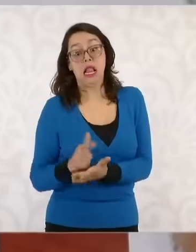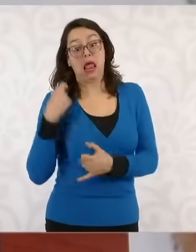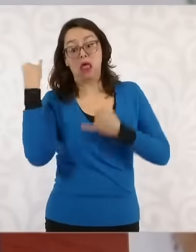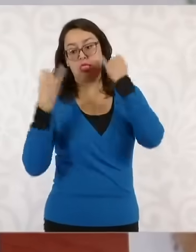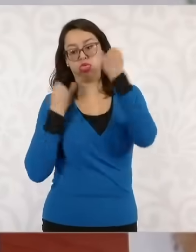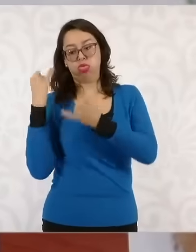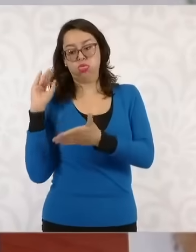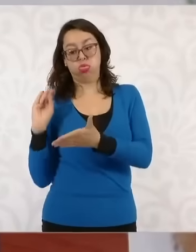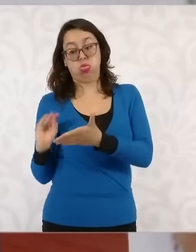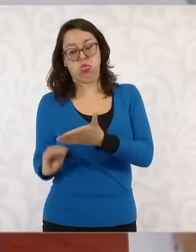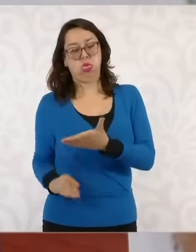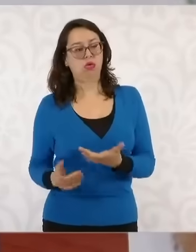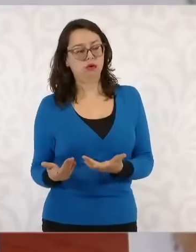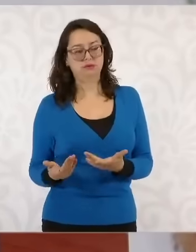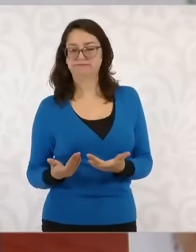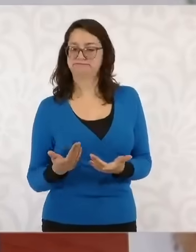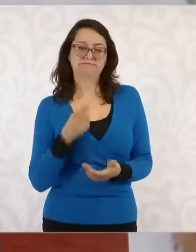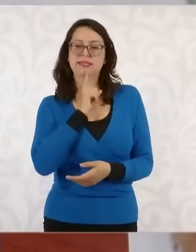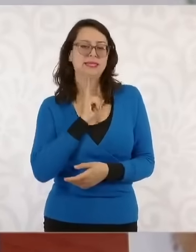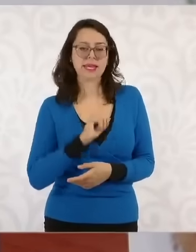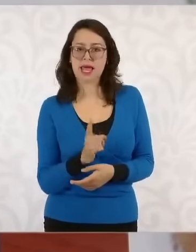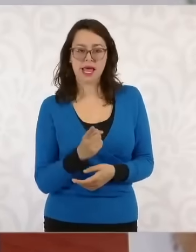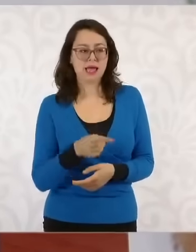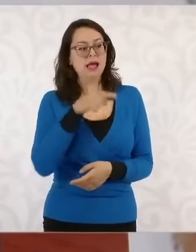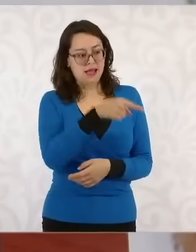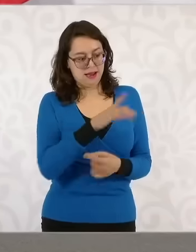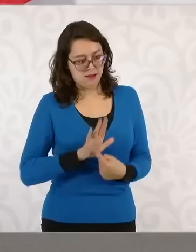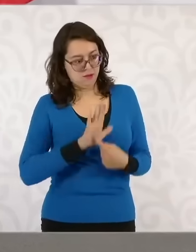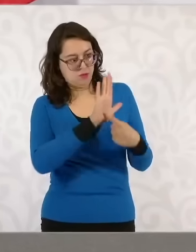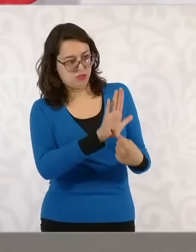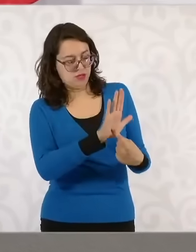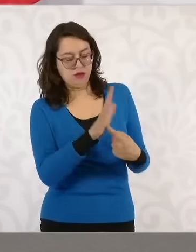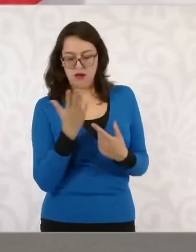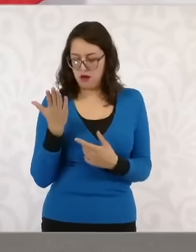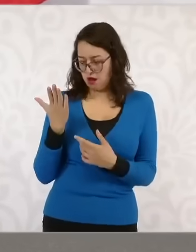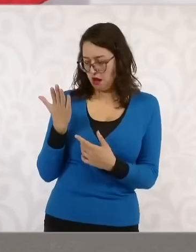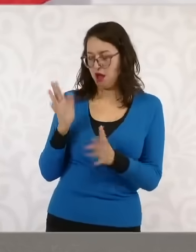que en realidad no los tenía y se redactó para que se aclararan y algunos temas, por ejemplo, que